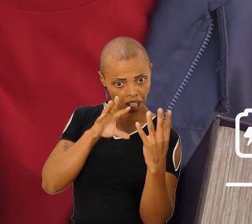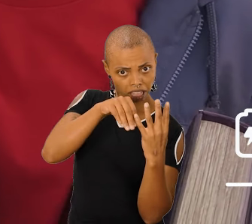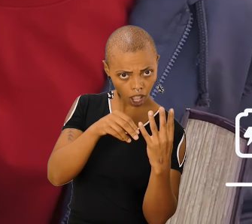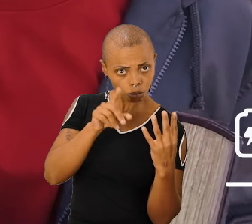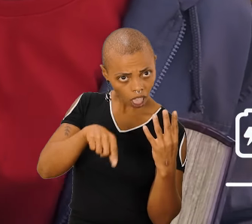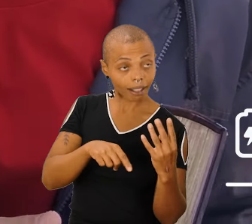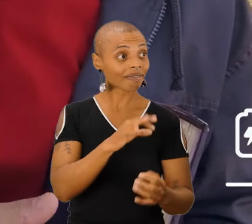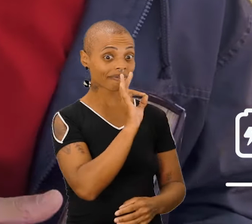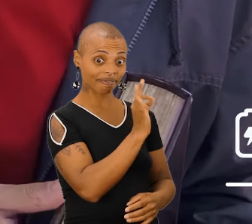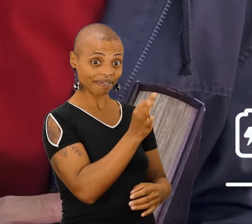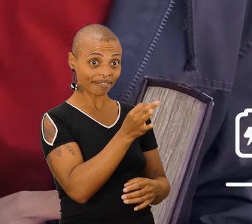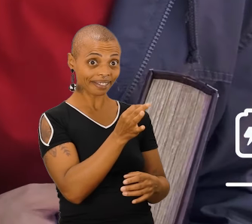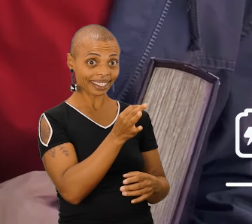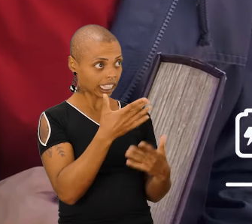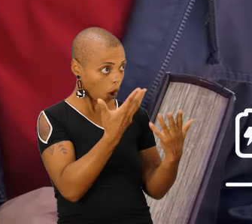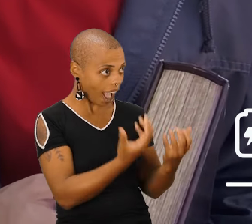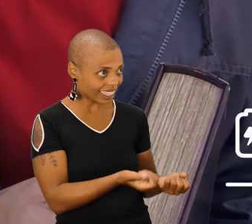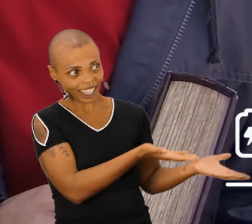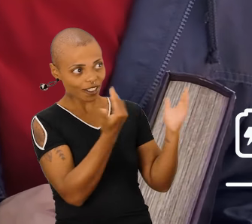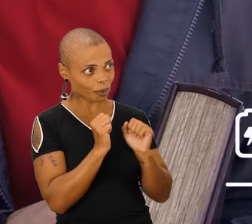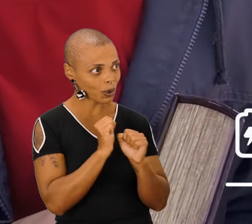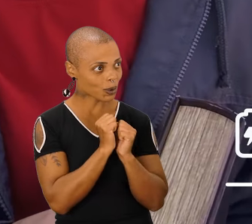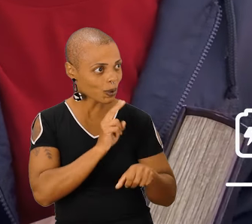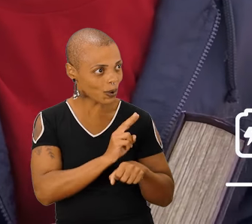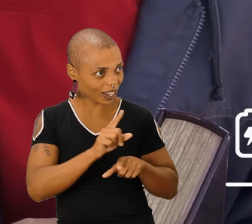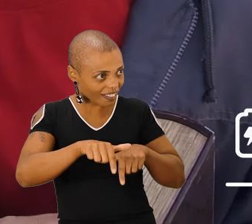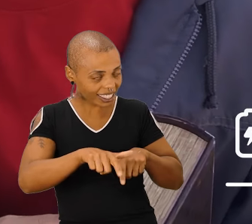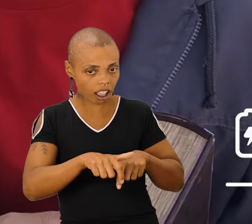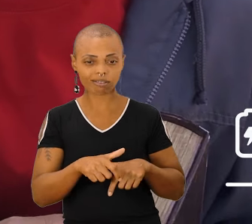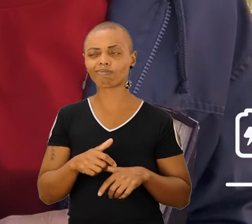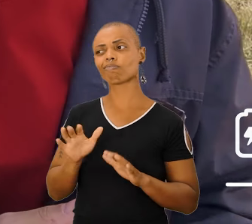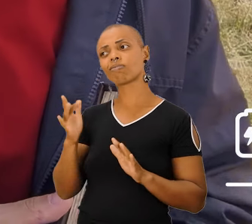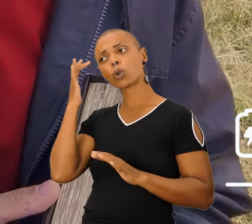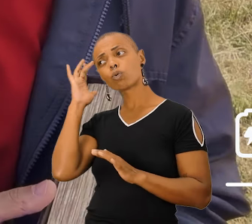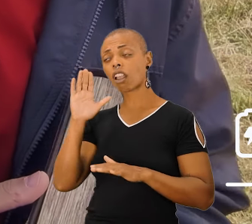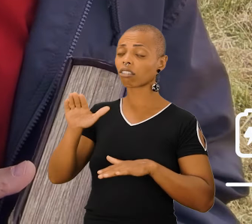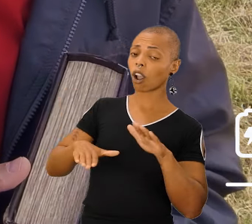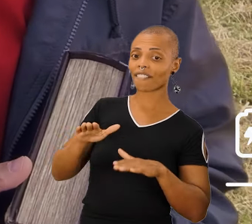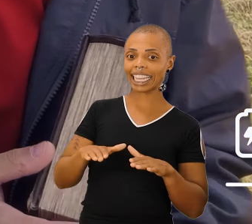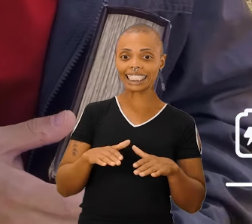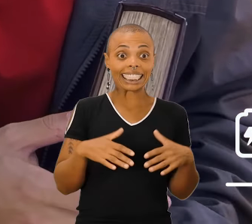Então você topa? Vamos tocar essa fazenda juntos? [Jotapê] Ainda não sei. Talvez. [Dininha ri]